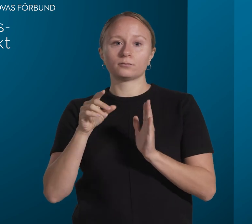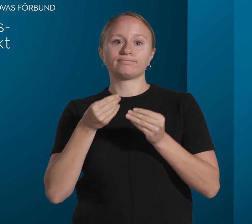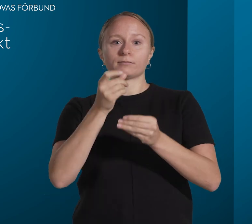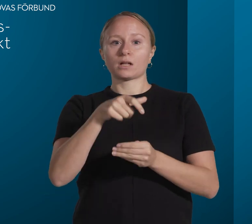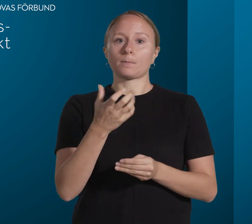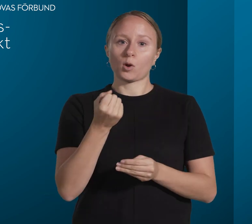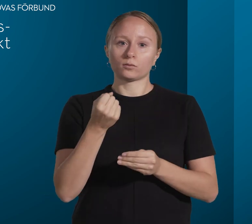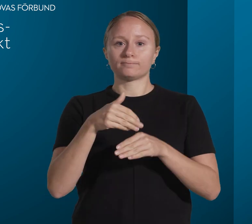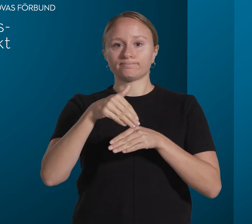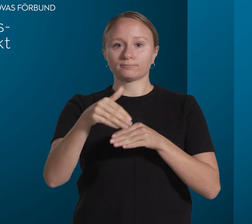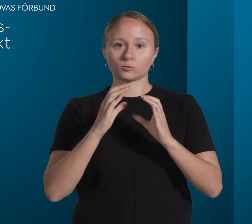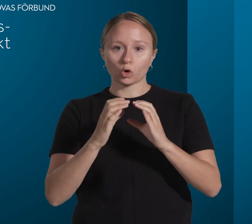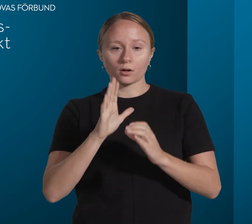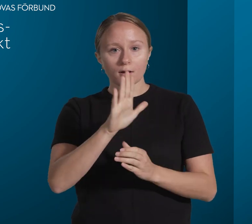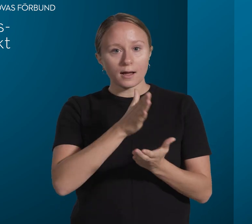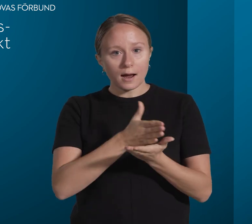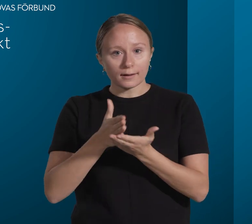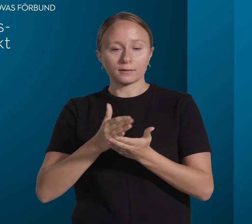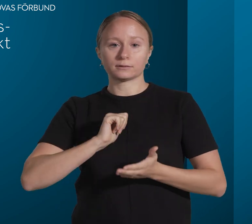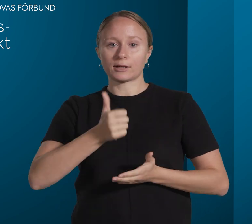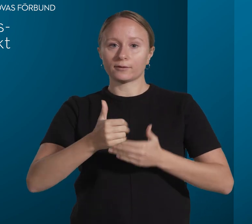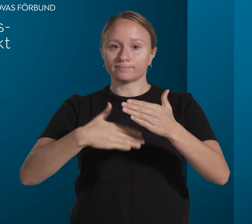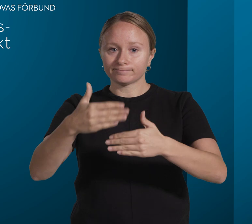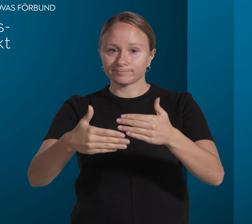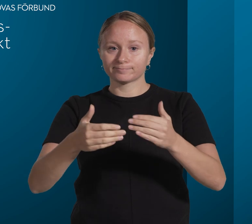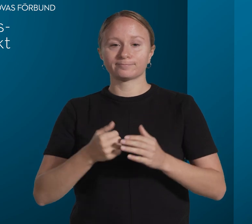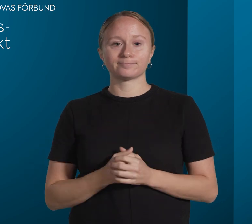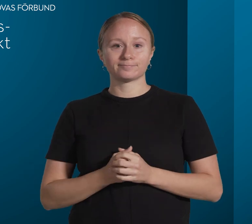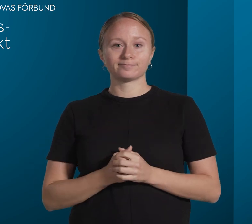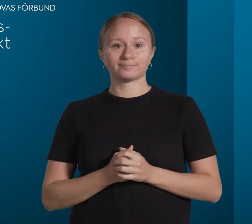gör det möjligt för dig att fortsätta sköta dina ärenden självständigt.